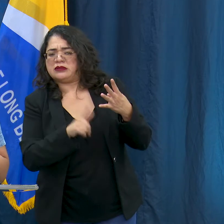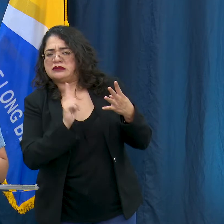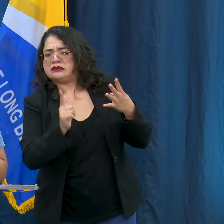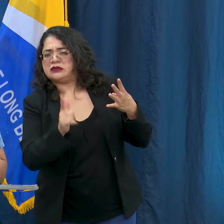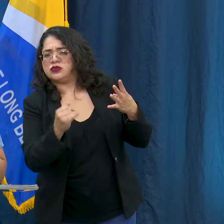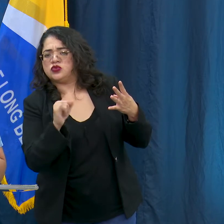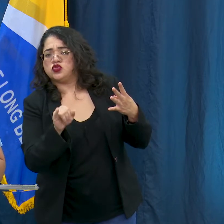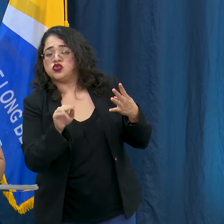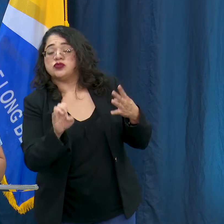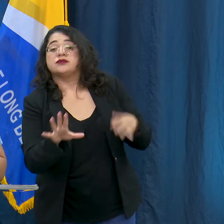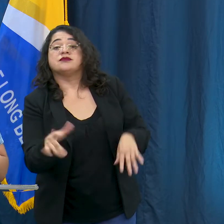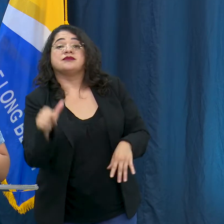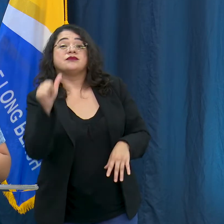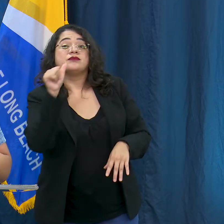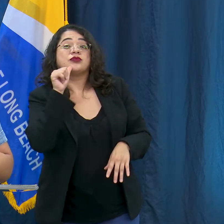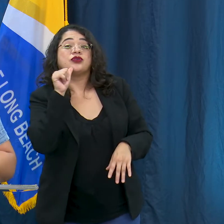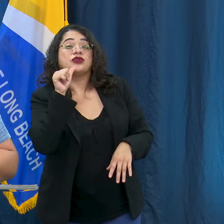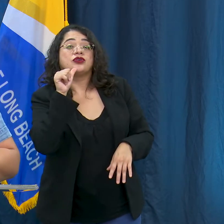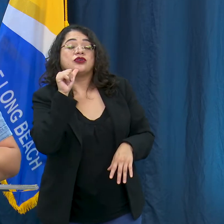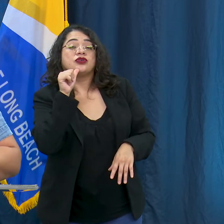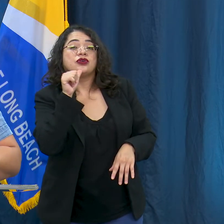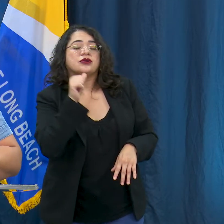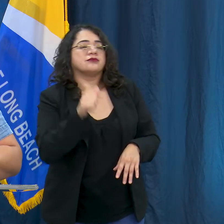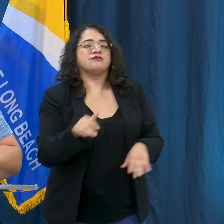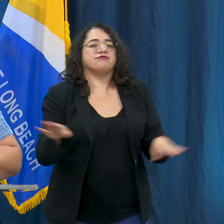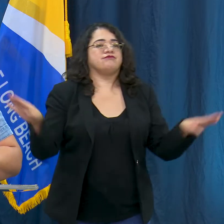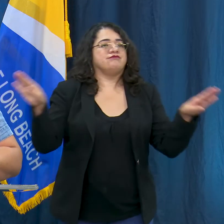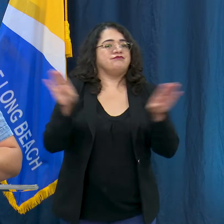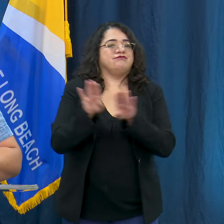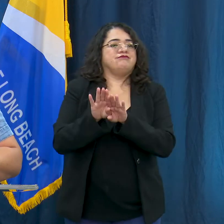Juarez Evo Degas / Monessen sera dos uncle departamento de salud revi serie